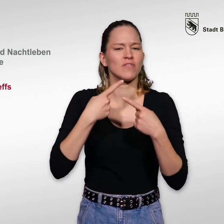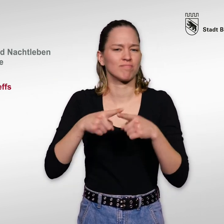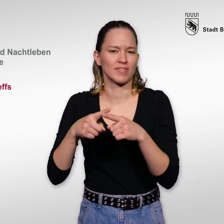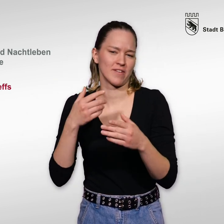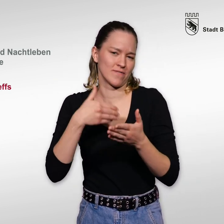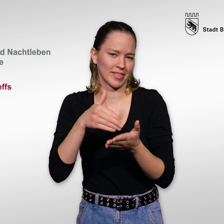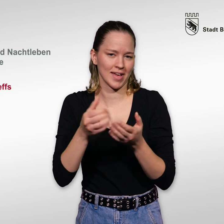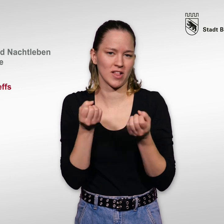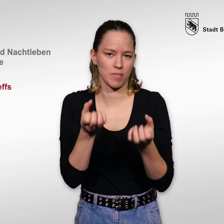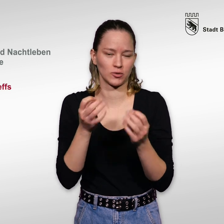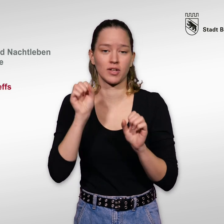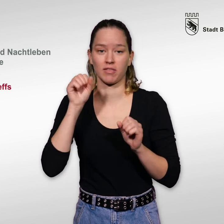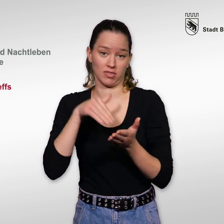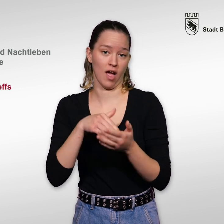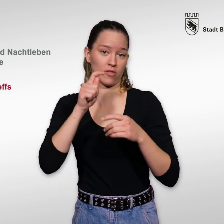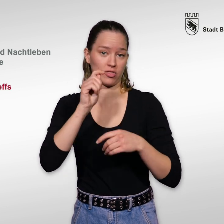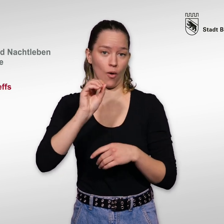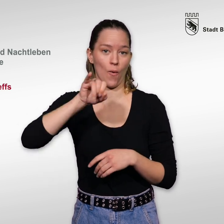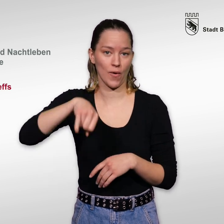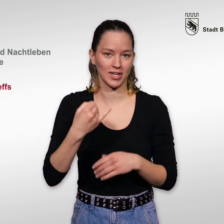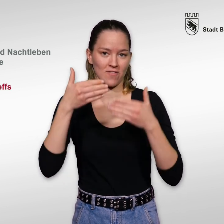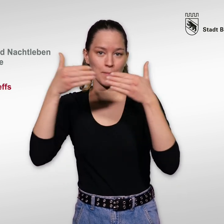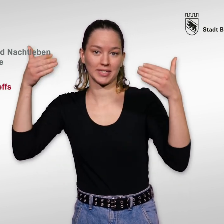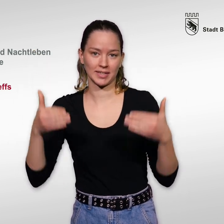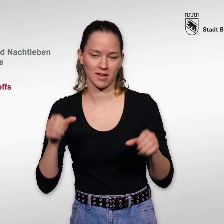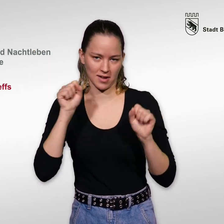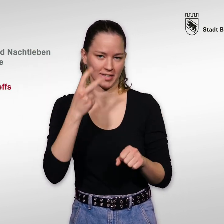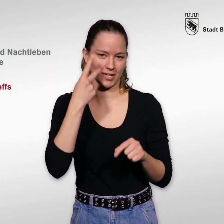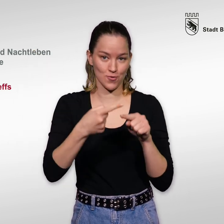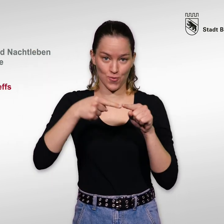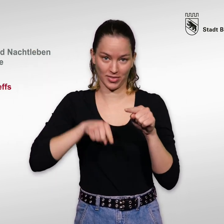und weitere Informationen stehen auf der toj-Webseite.